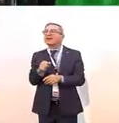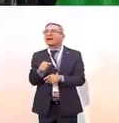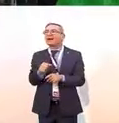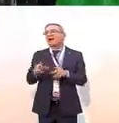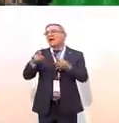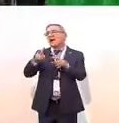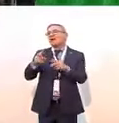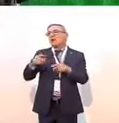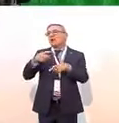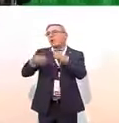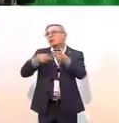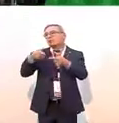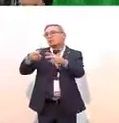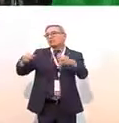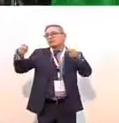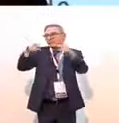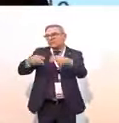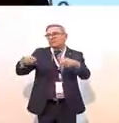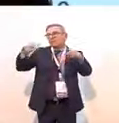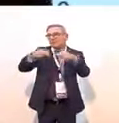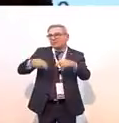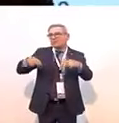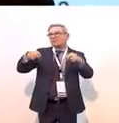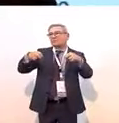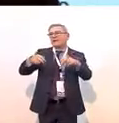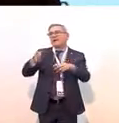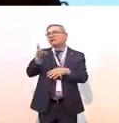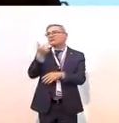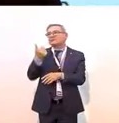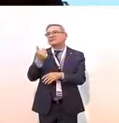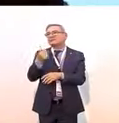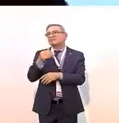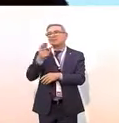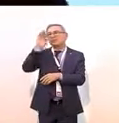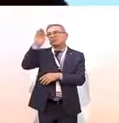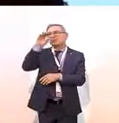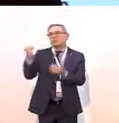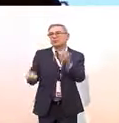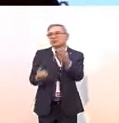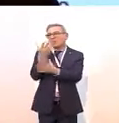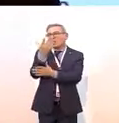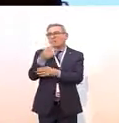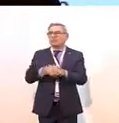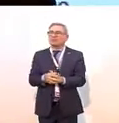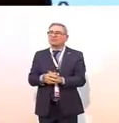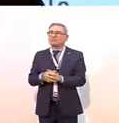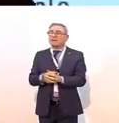patrimonio senza poter dare una prospettiva di sviluppo. E parlare di politica – a proposito